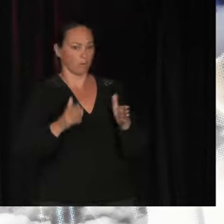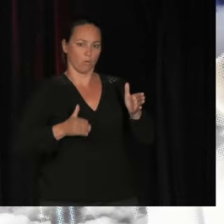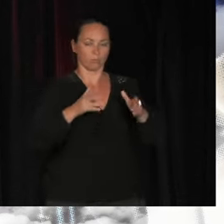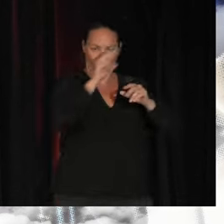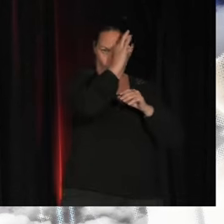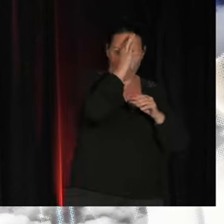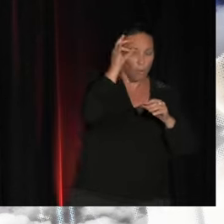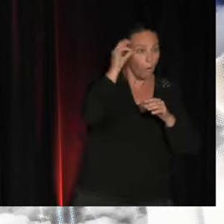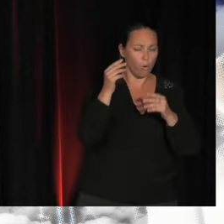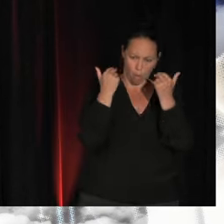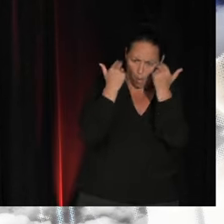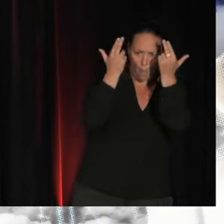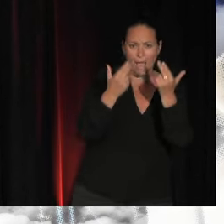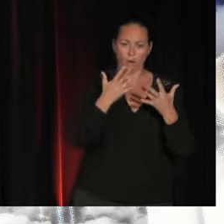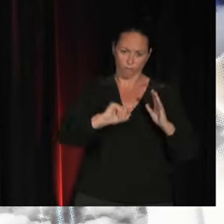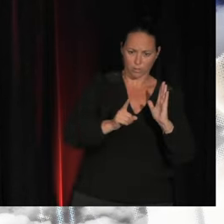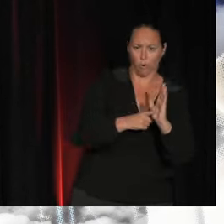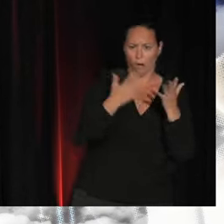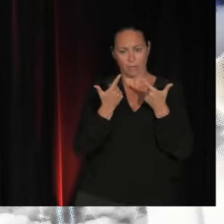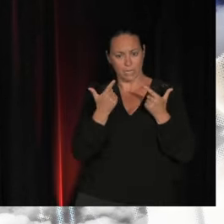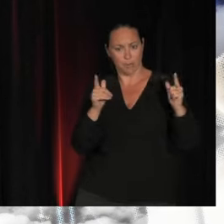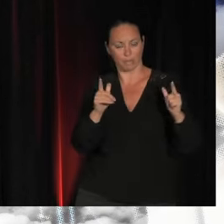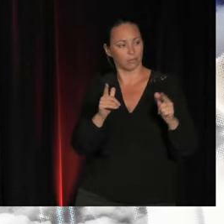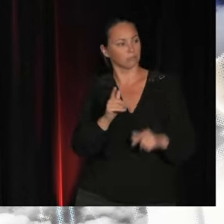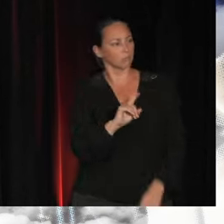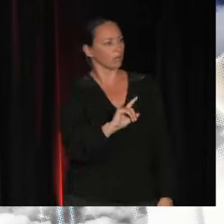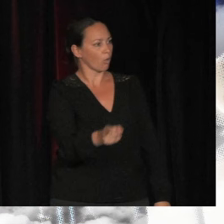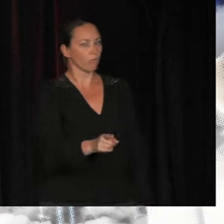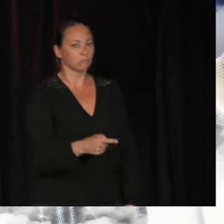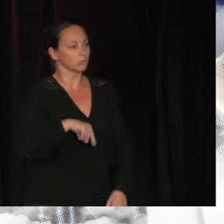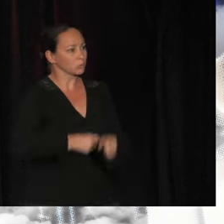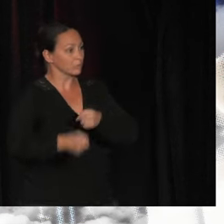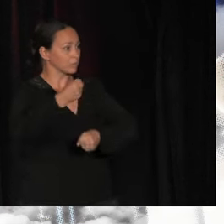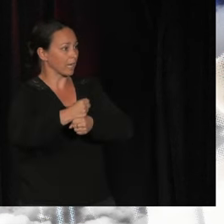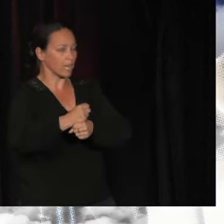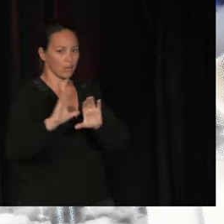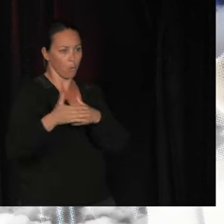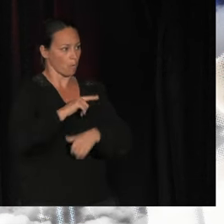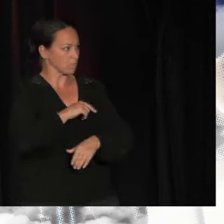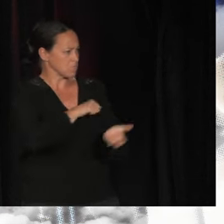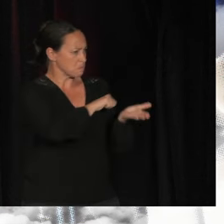rebellent parce qu'ils veulent avoir les libertés et des droits équivalents aux humains. Et il dit : "Non, du coup, on a créé une (force) et on les a tous tués." Tu es là : "Ah oui, OK, bon, c'est ça les